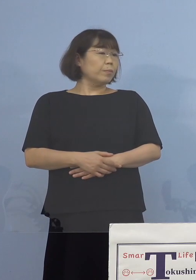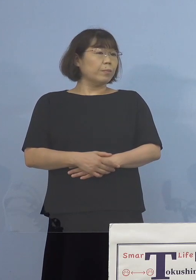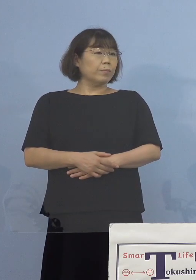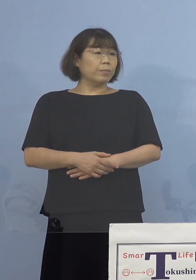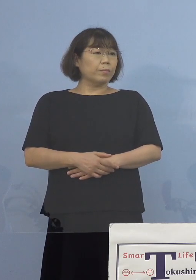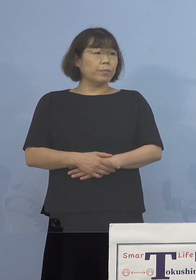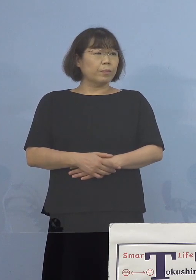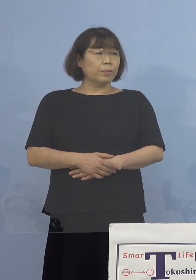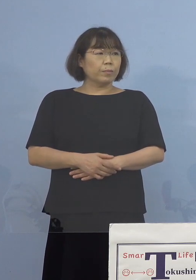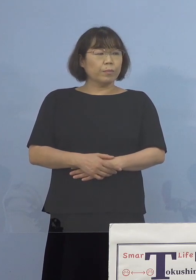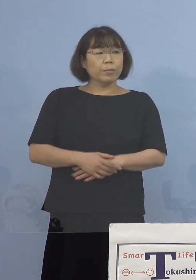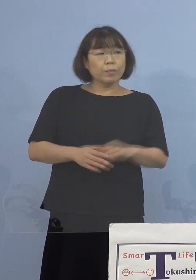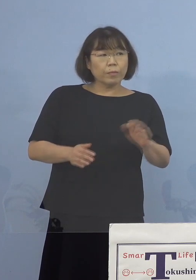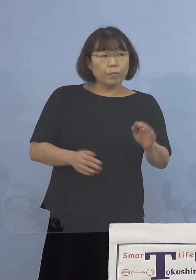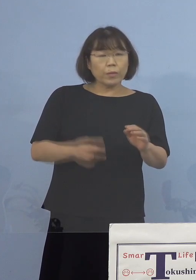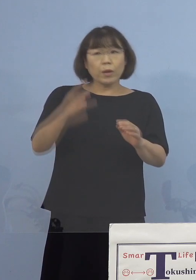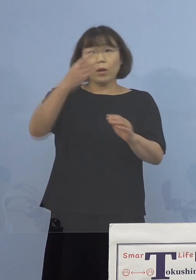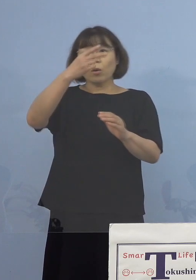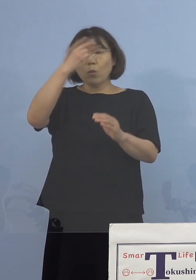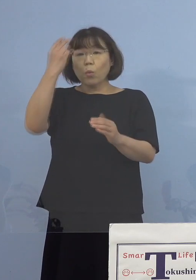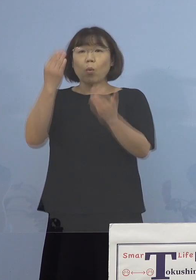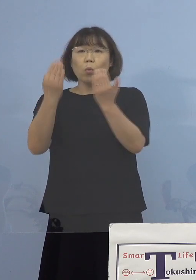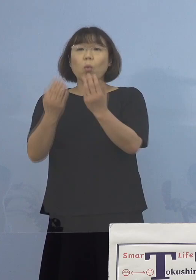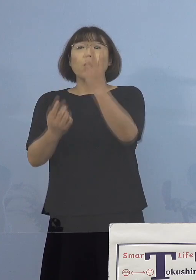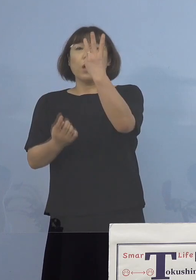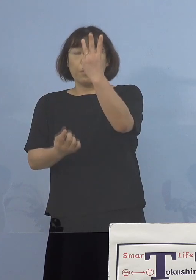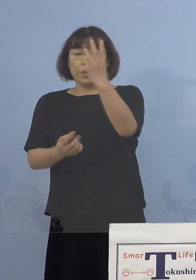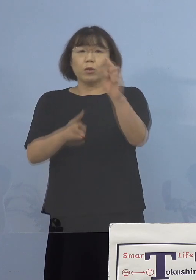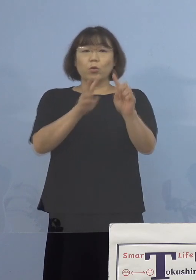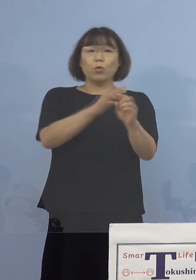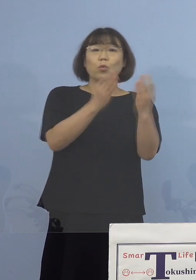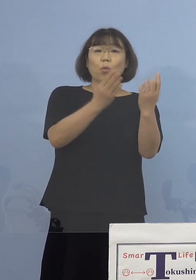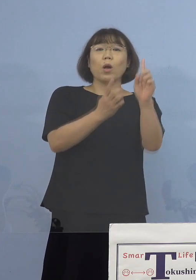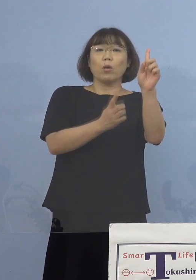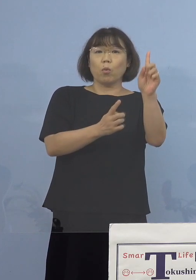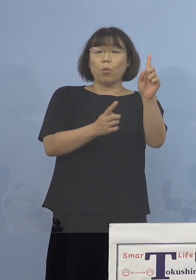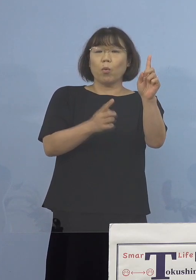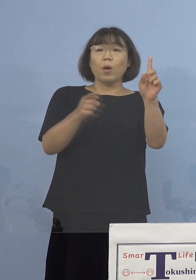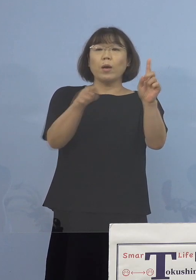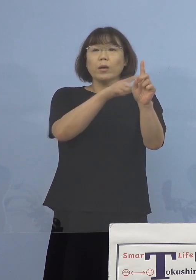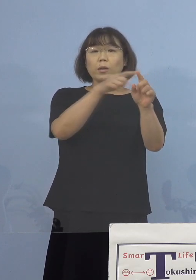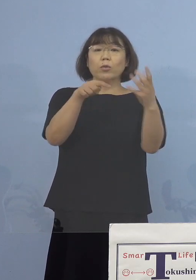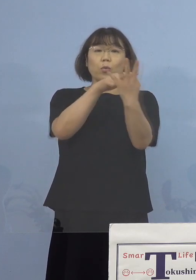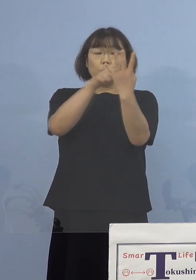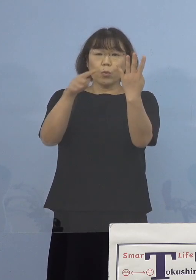（徳島新聞社） 高校3校と小学校1校が臨時休校と今なっている